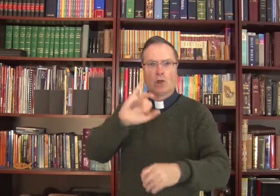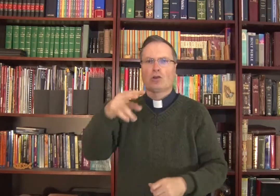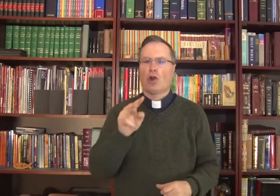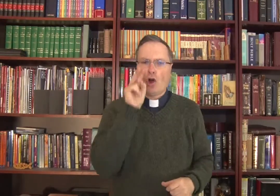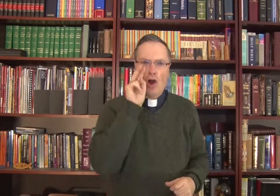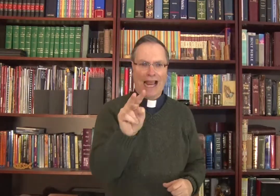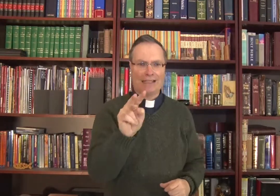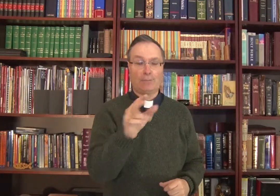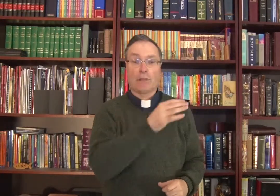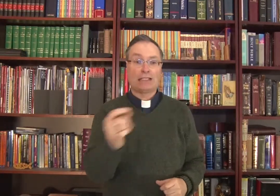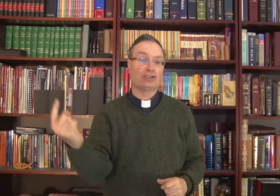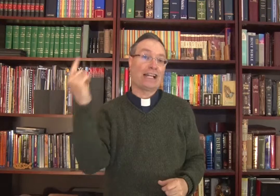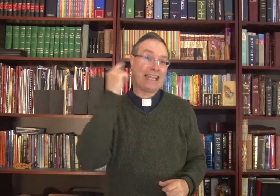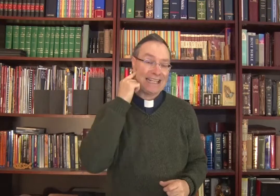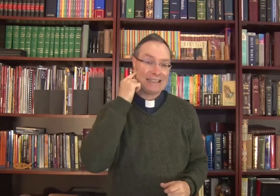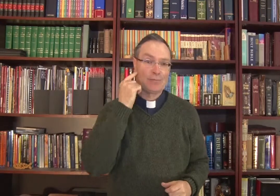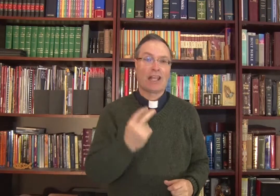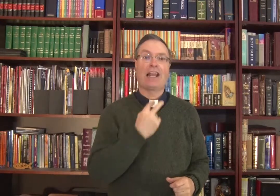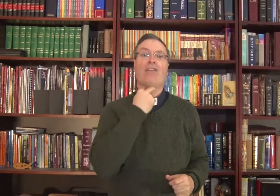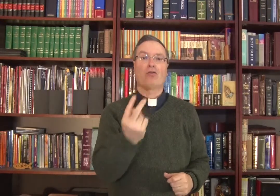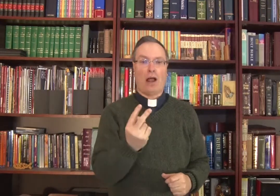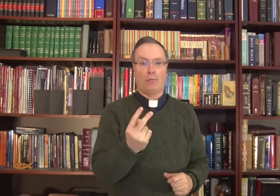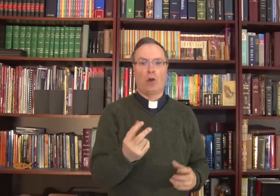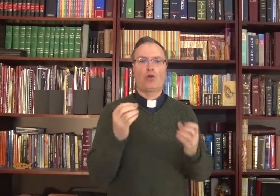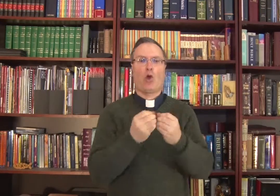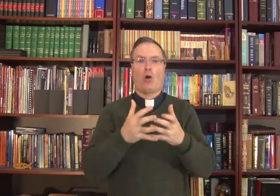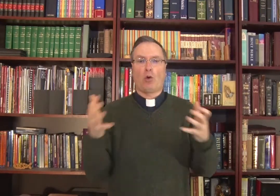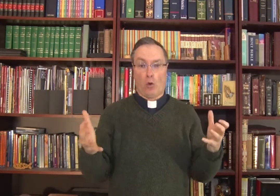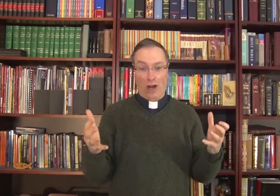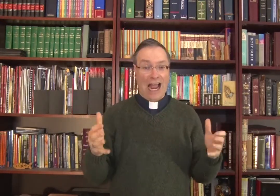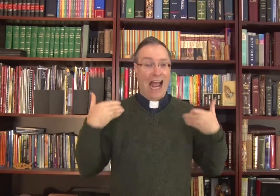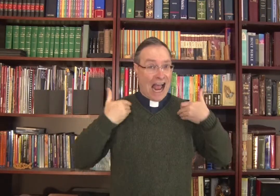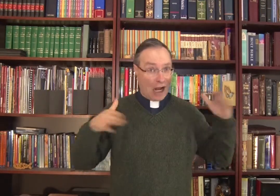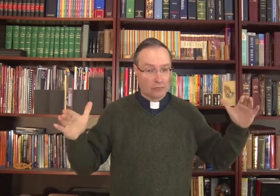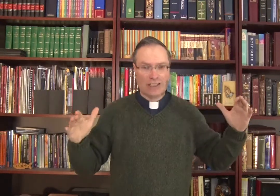Je regardai et j’entendis la voix de nombreux anges